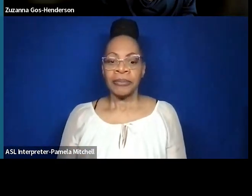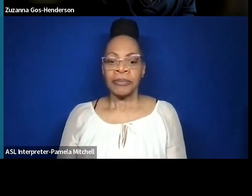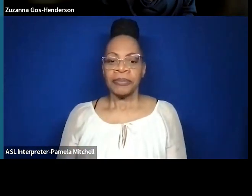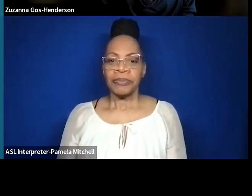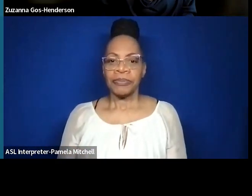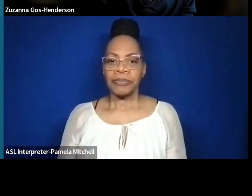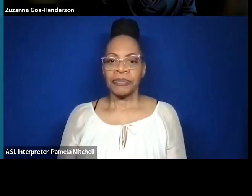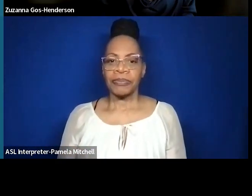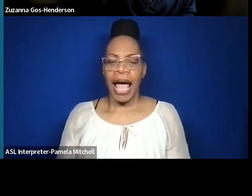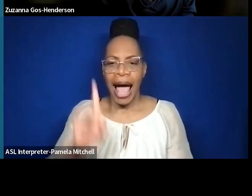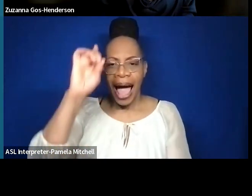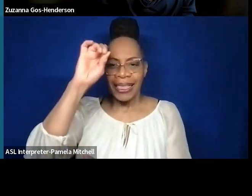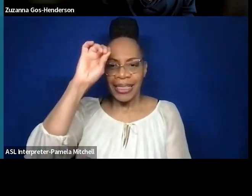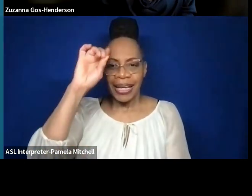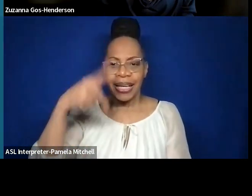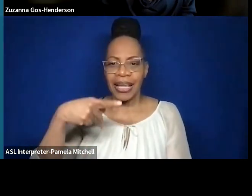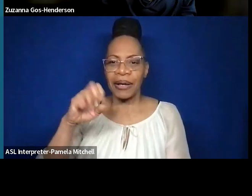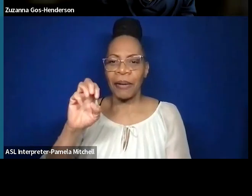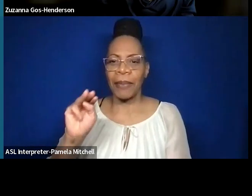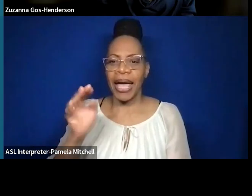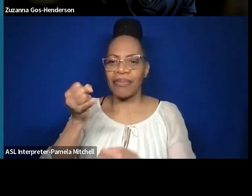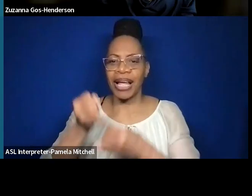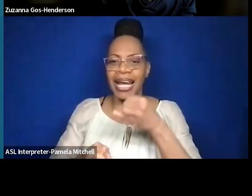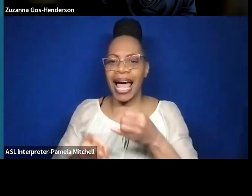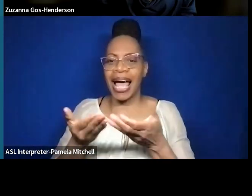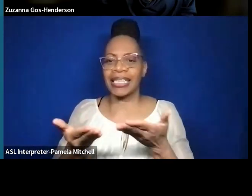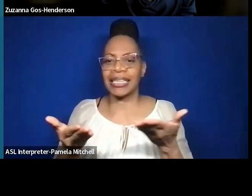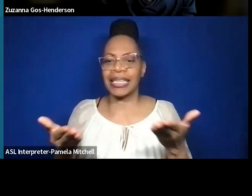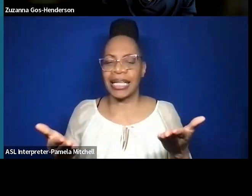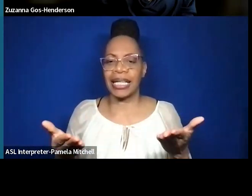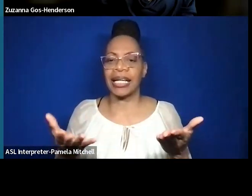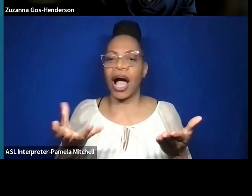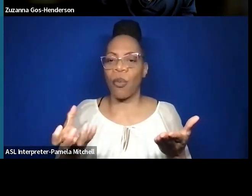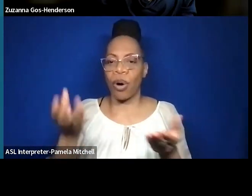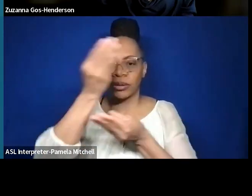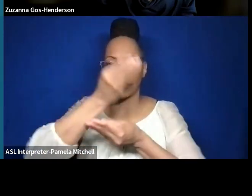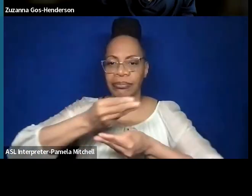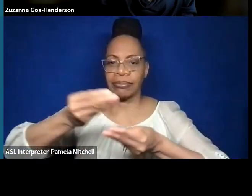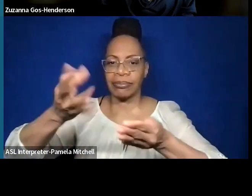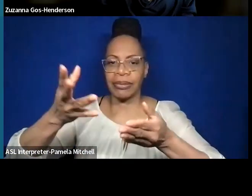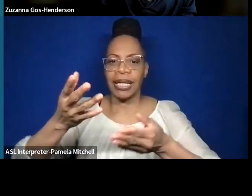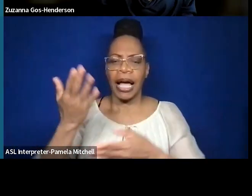Creo que, Pam, tal vez lo último que compartiría es que, y lo mencioné un poco antes,